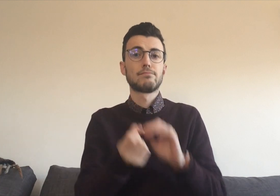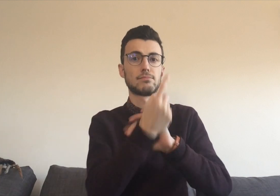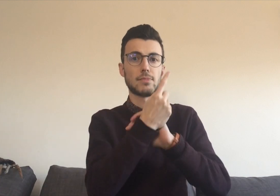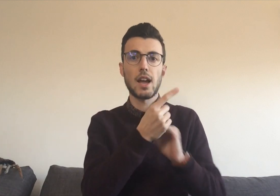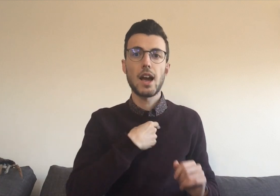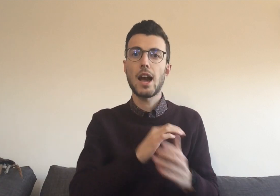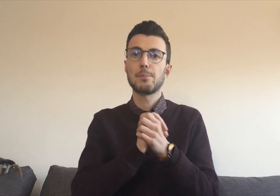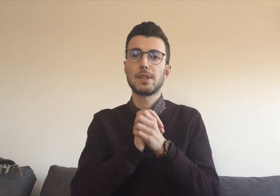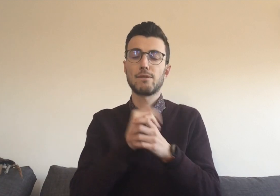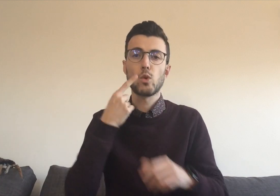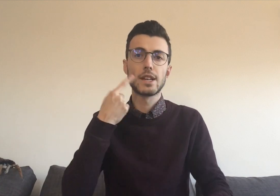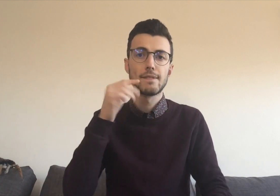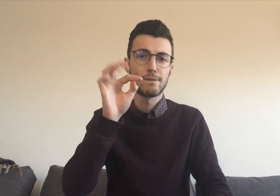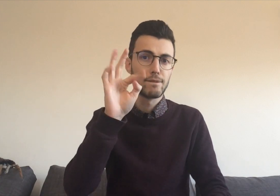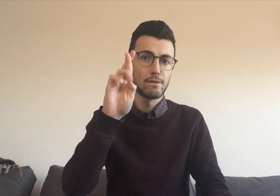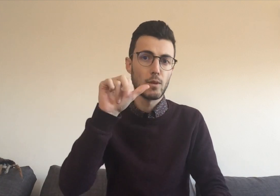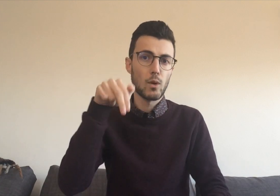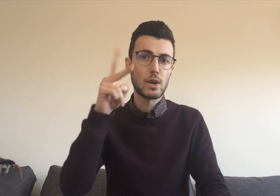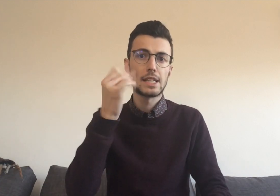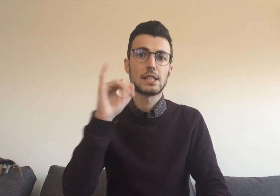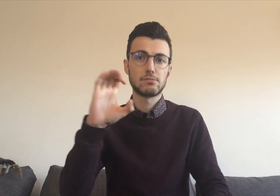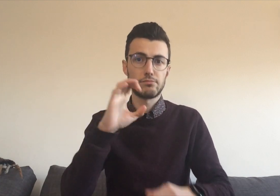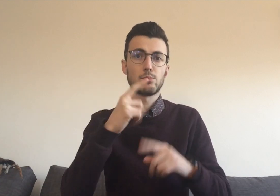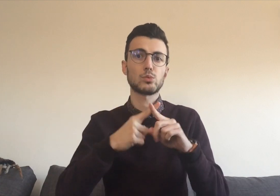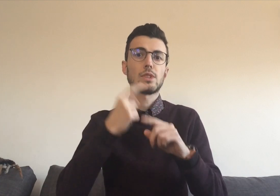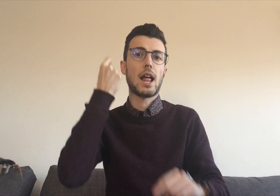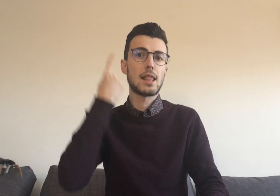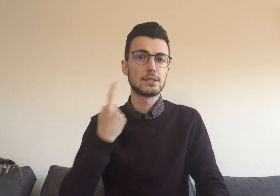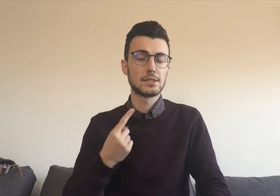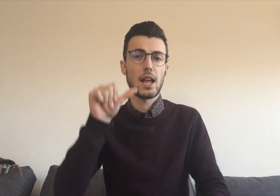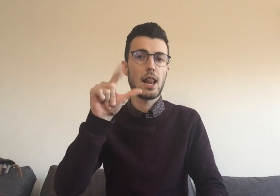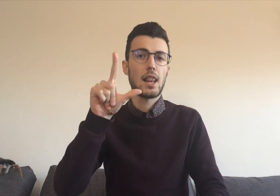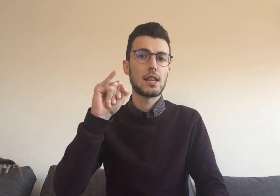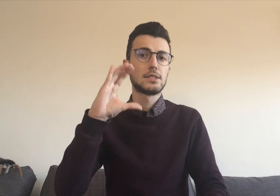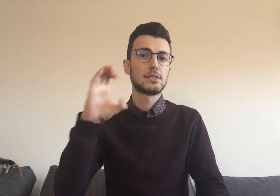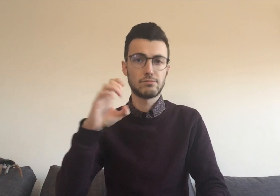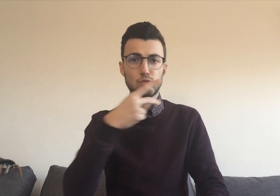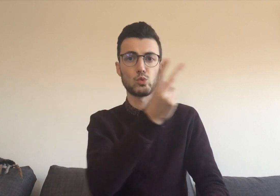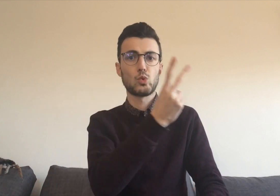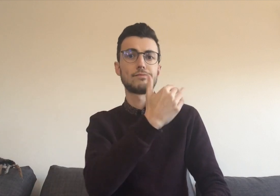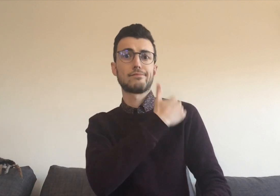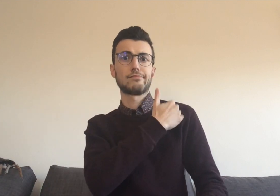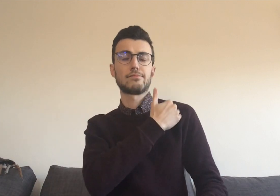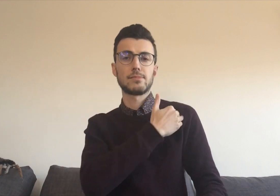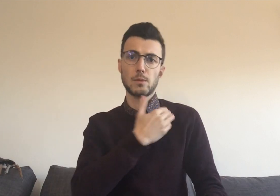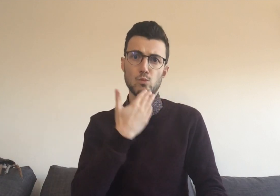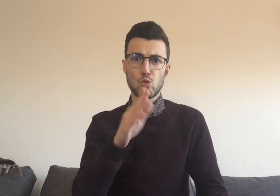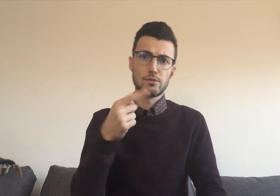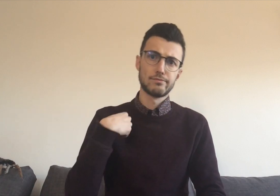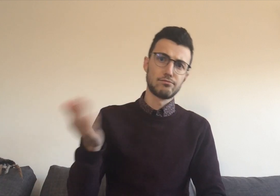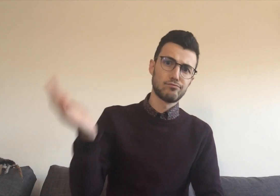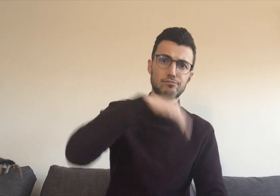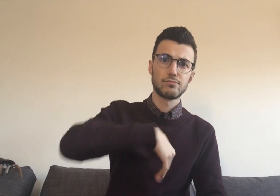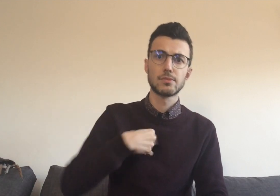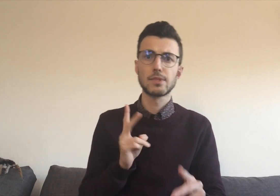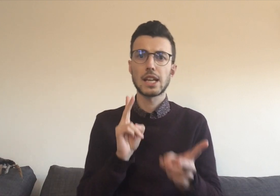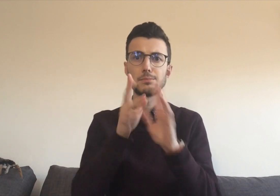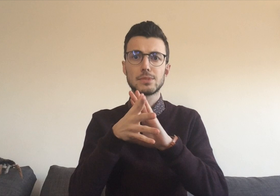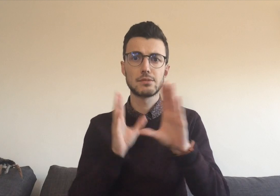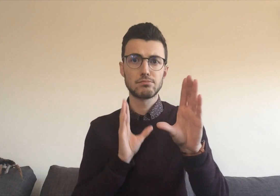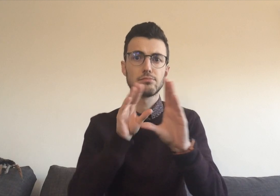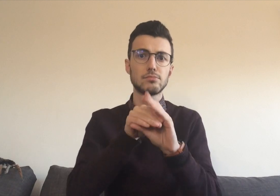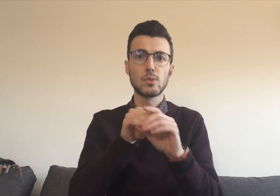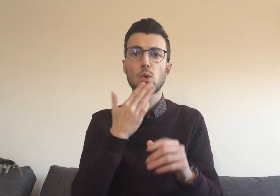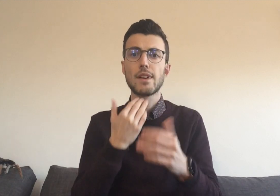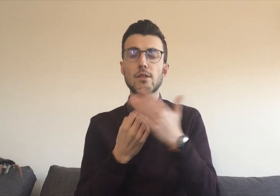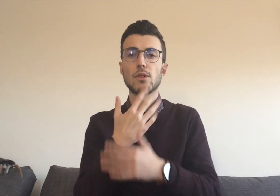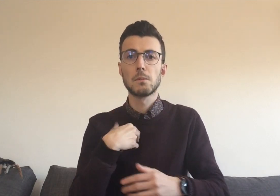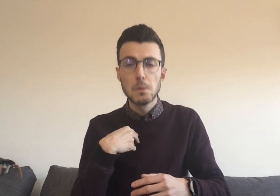C’est à ce moment-là que mes amis Frankie et Alice m’ont parlé du projet Kap Signes à Louvain-la-Neuve